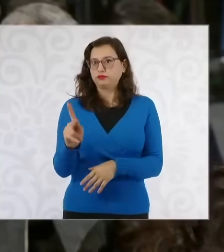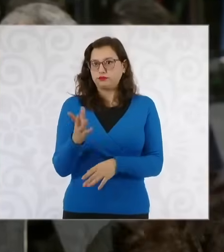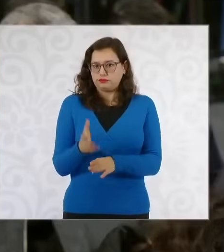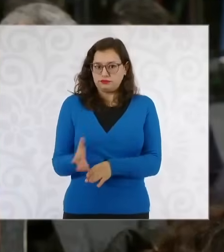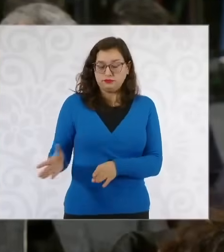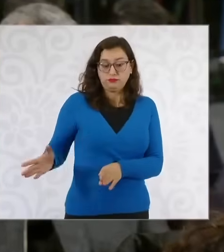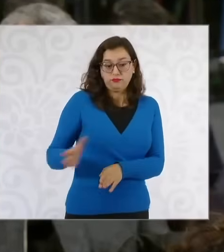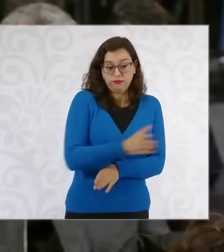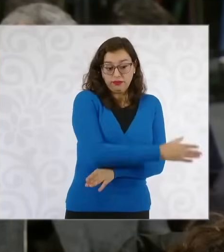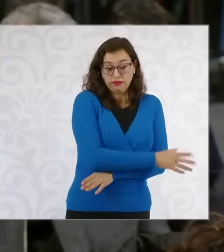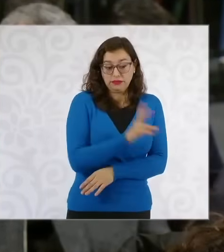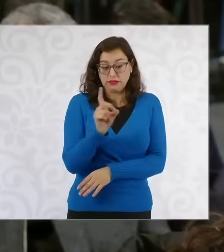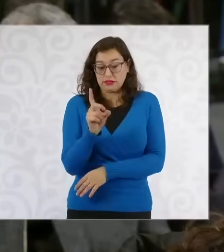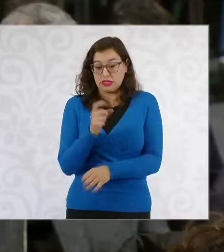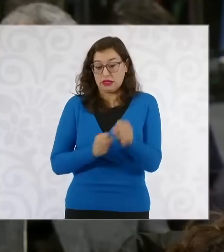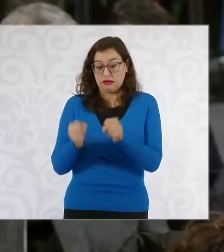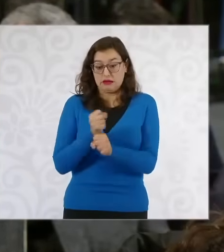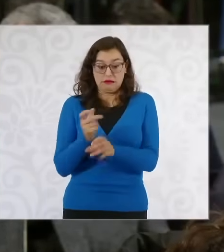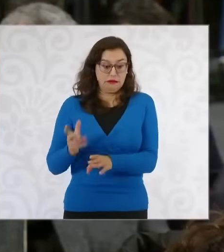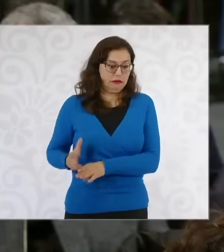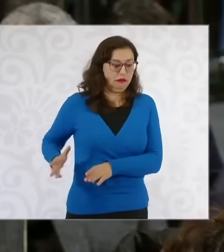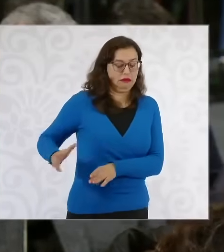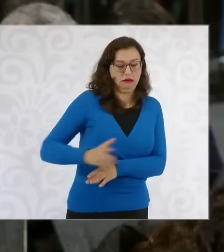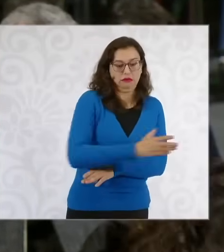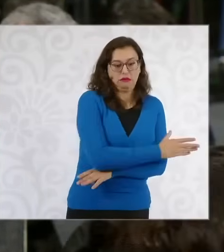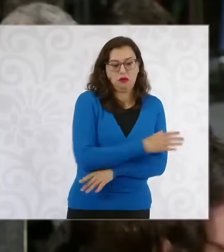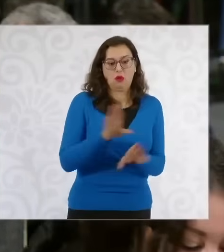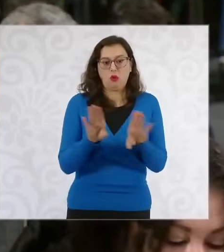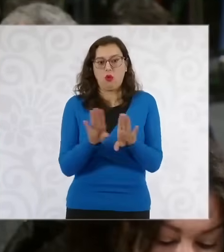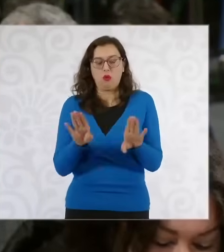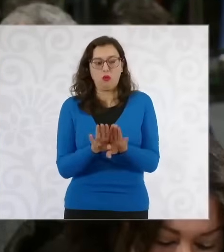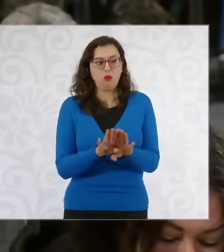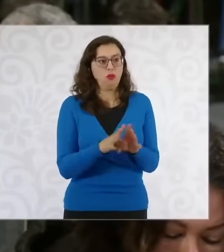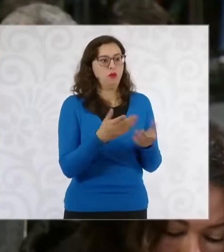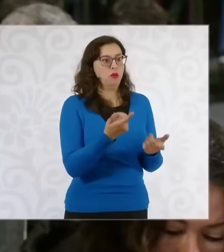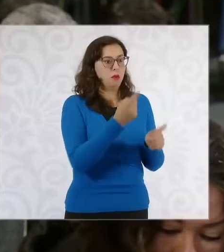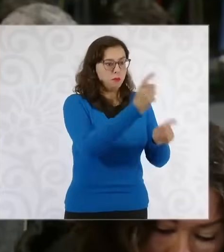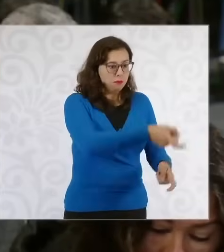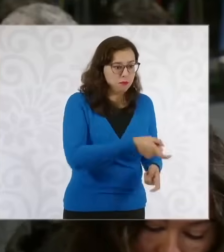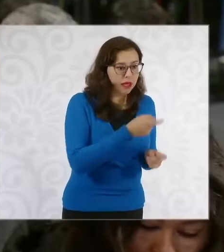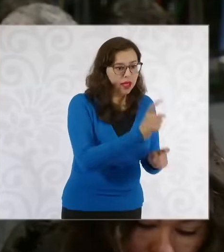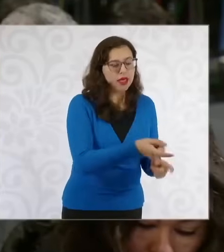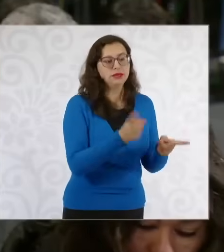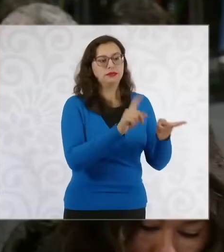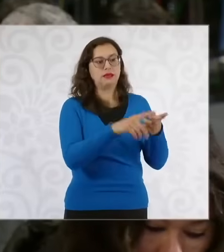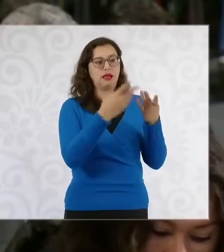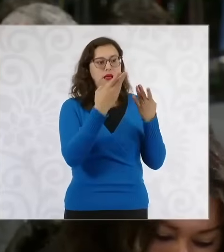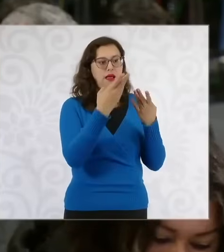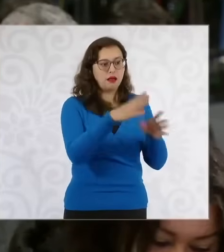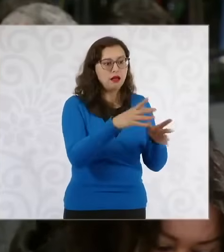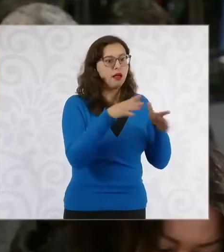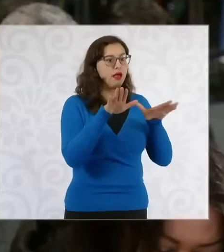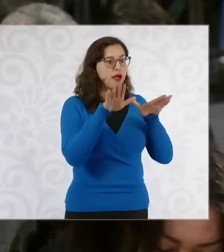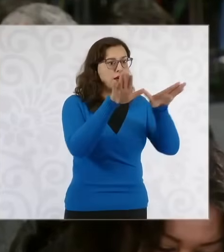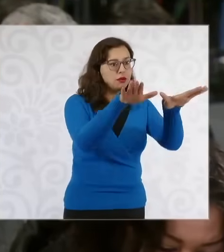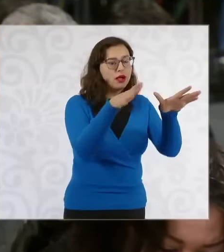Aviación por ejemplo no la parte bancaria después la parte de la salud Hoy estamos